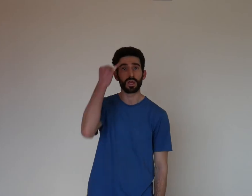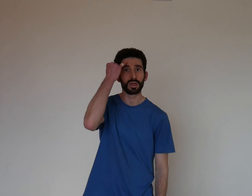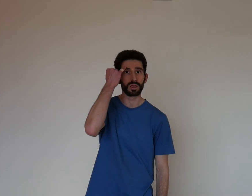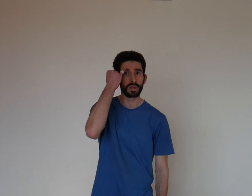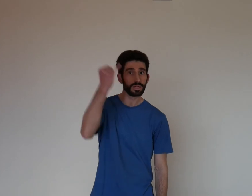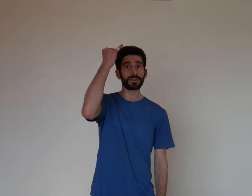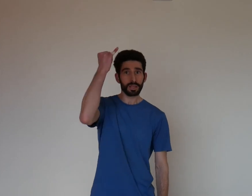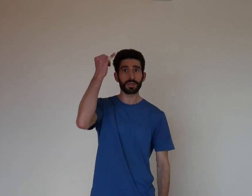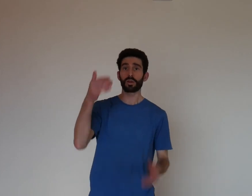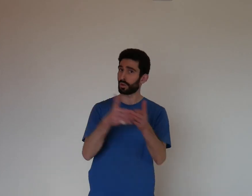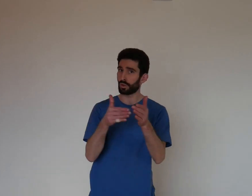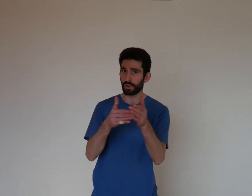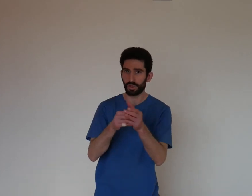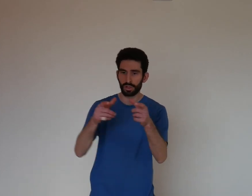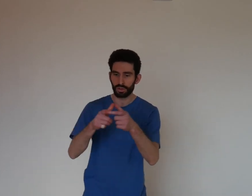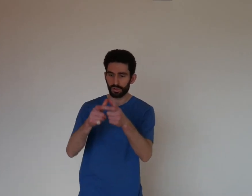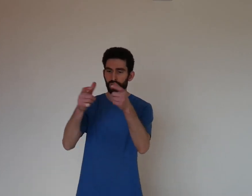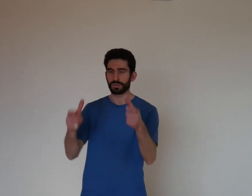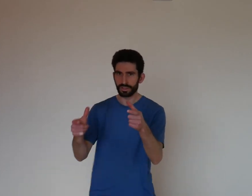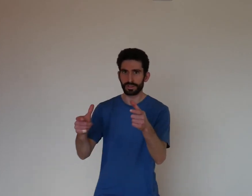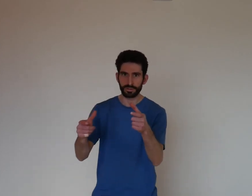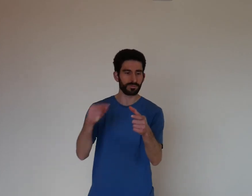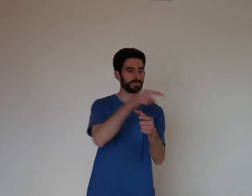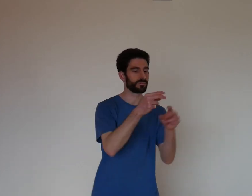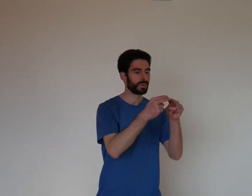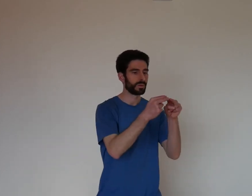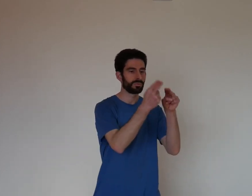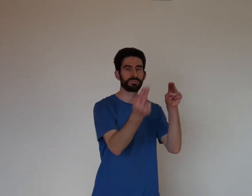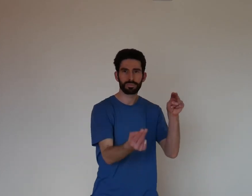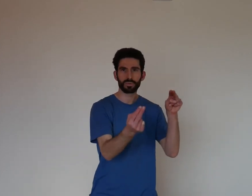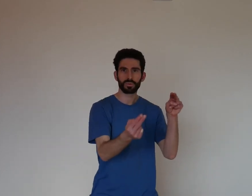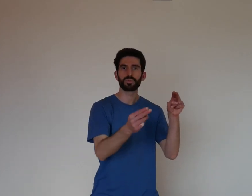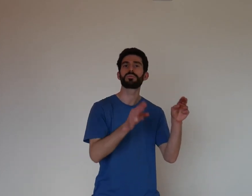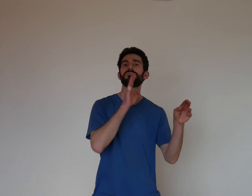Une autre idée germe : entre l'usine et le pont du Midi,